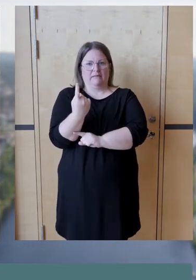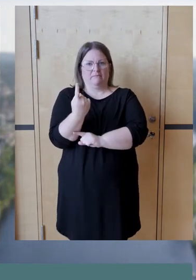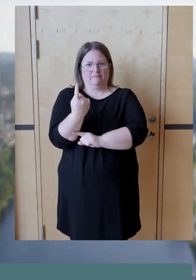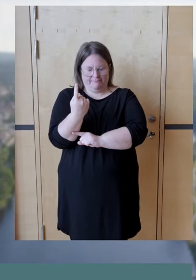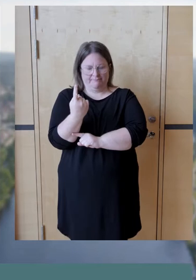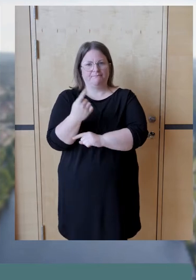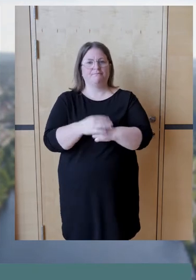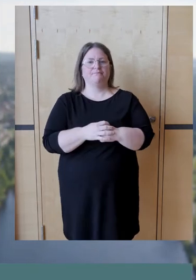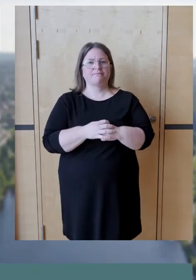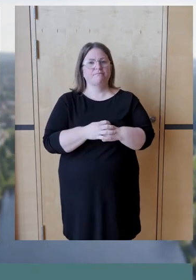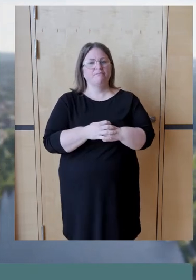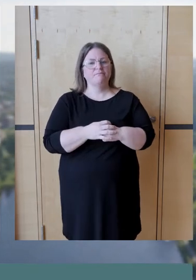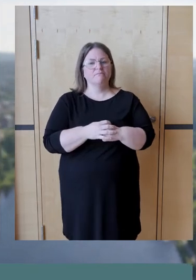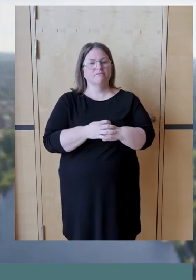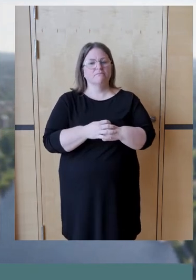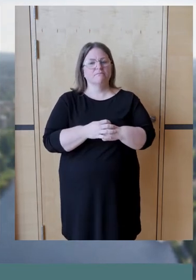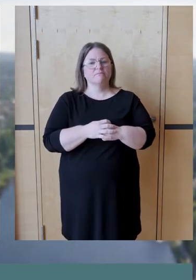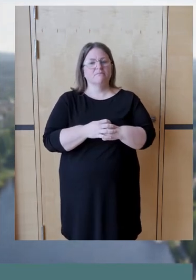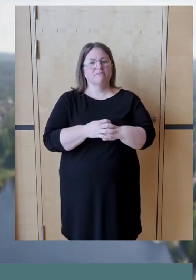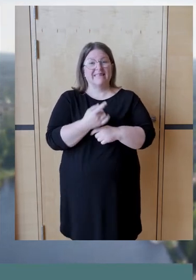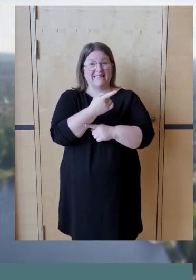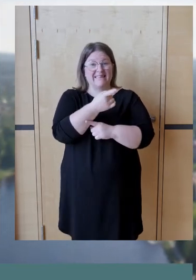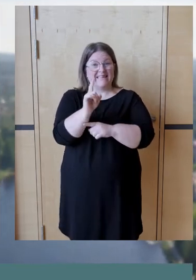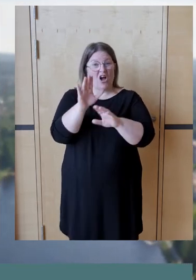Midsommar läst handlingarna kan jag också se